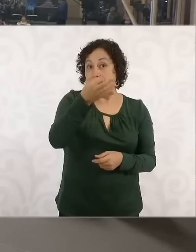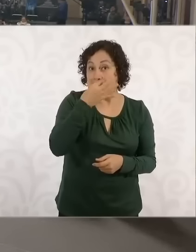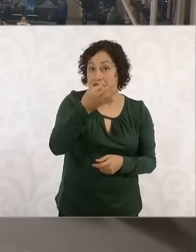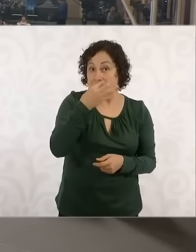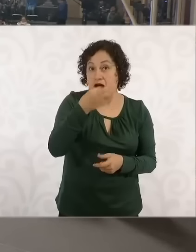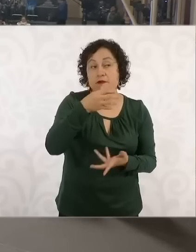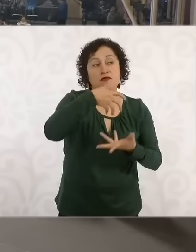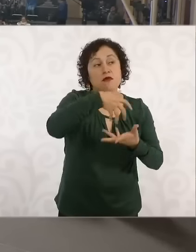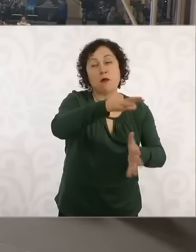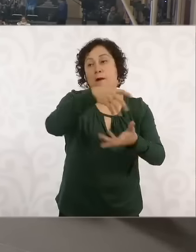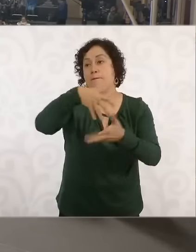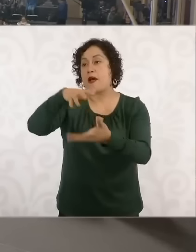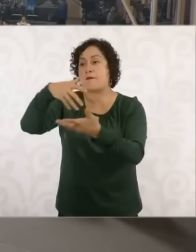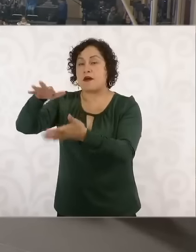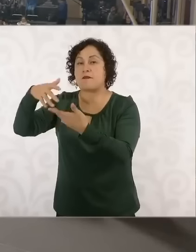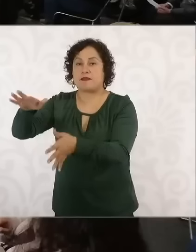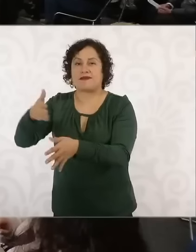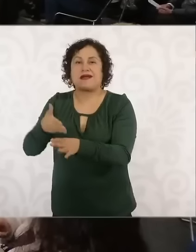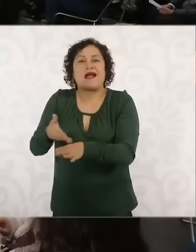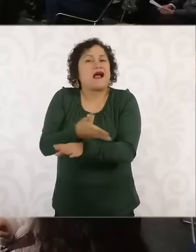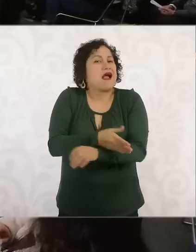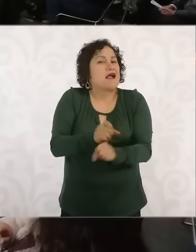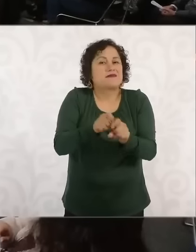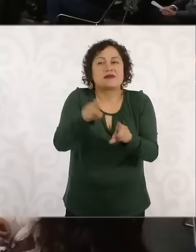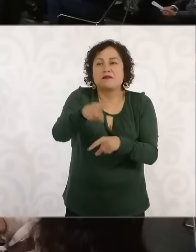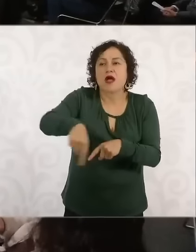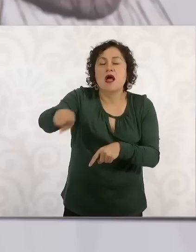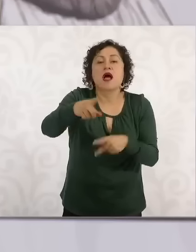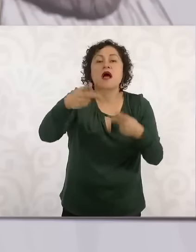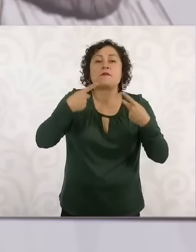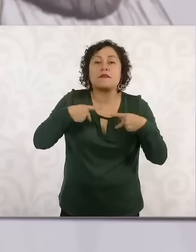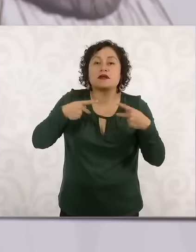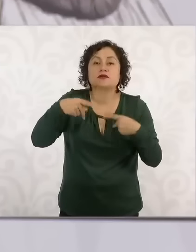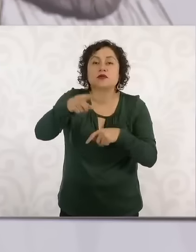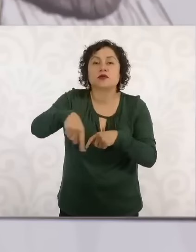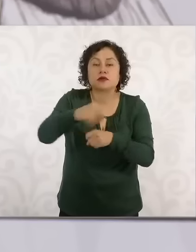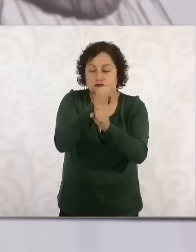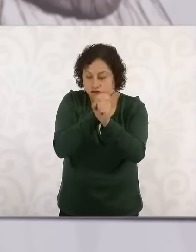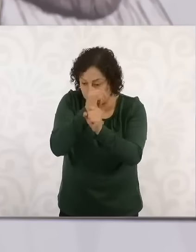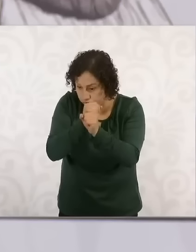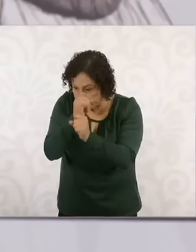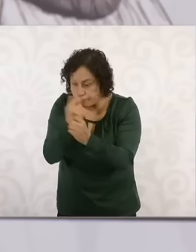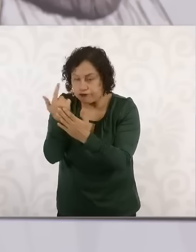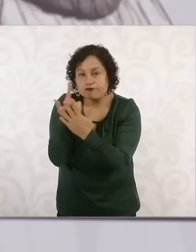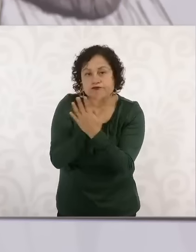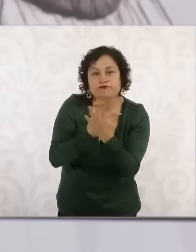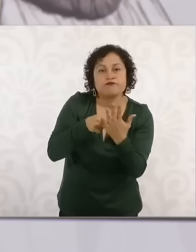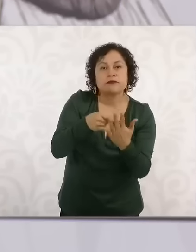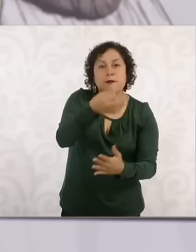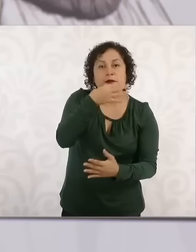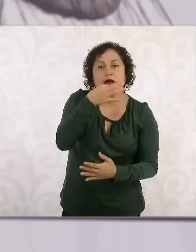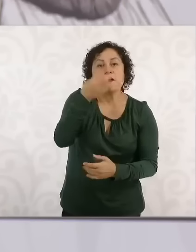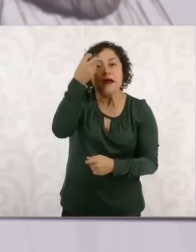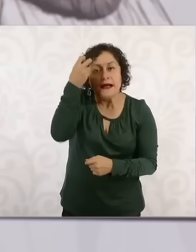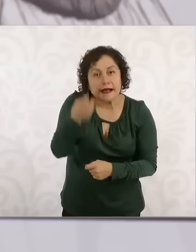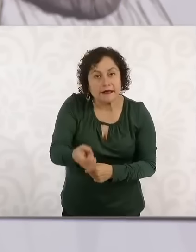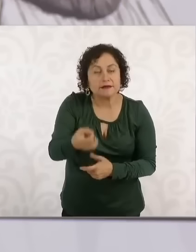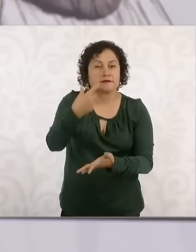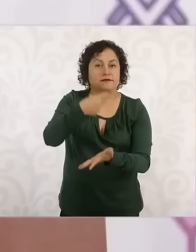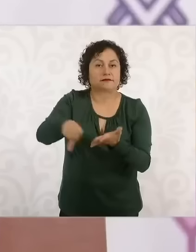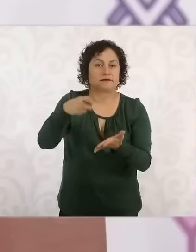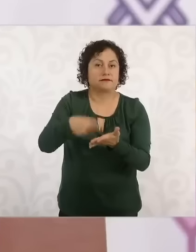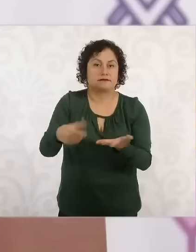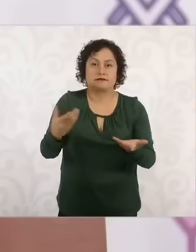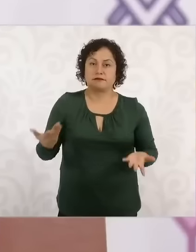que fueron definidos por los médicos especialistas que son los que se deben usar. Y vamos avanzando